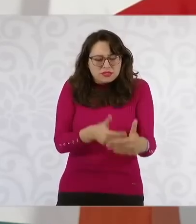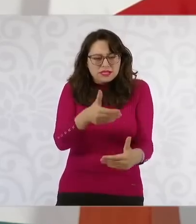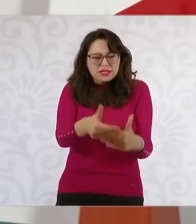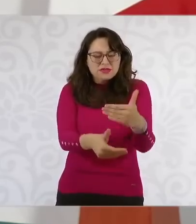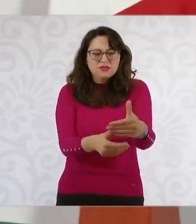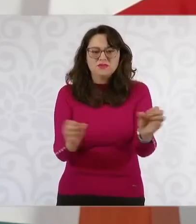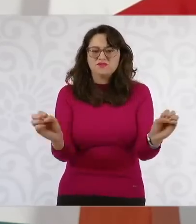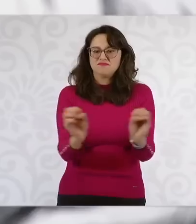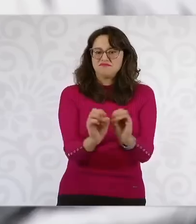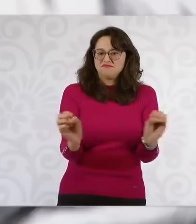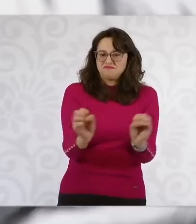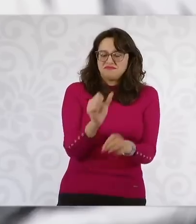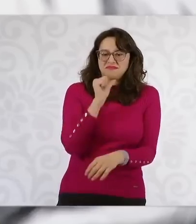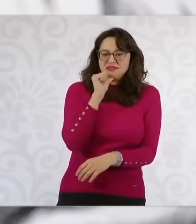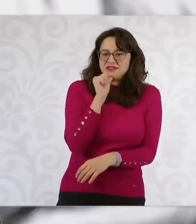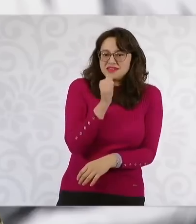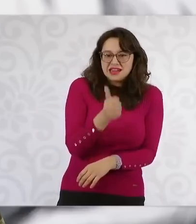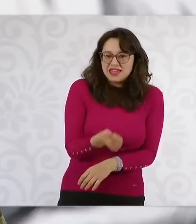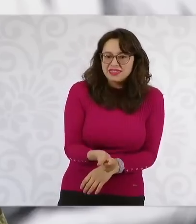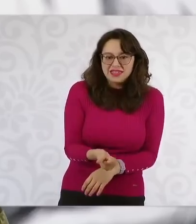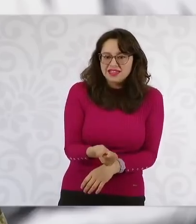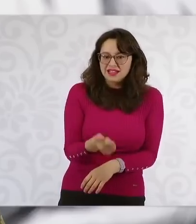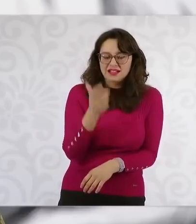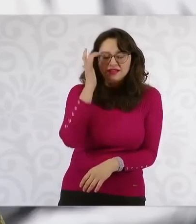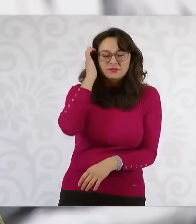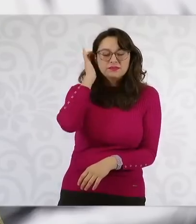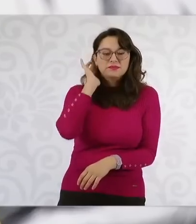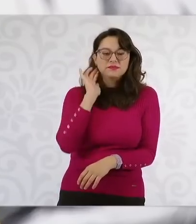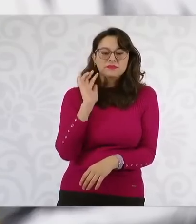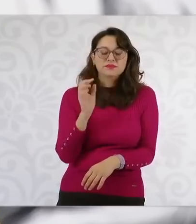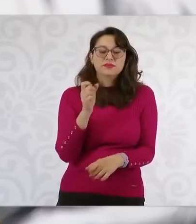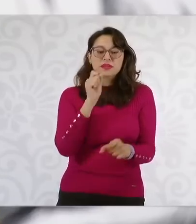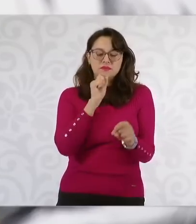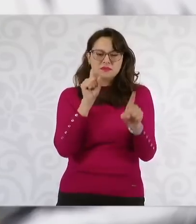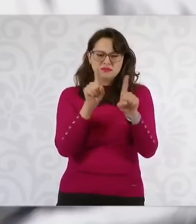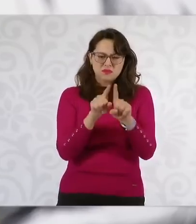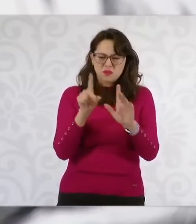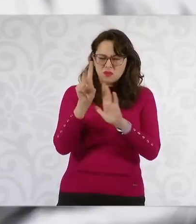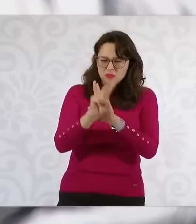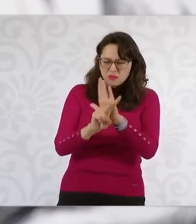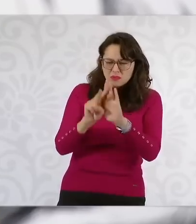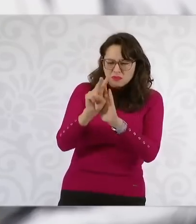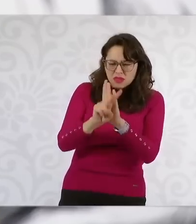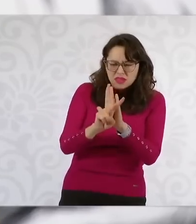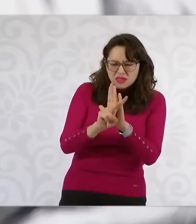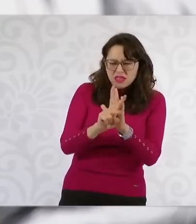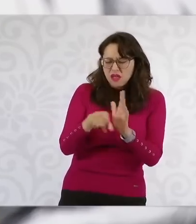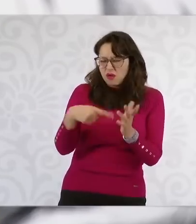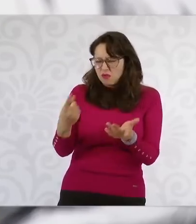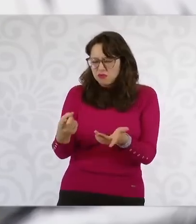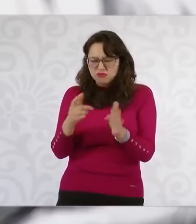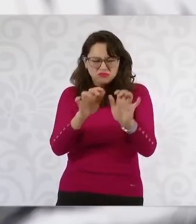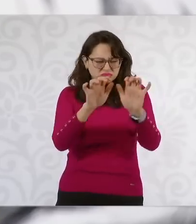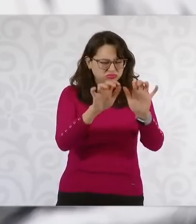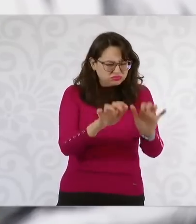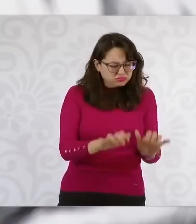químicas utilizadas durante el desarrollo de los videos y la reacción del artículo no se observó o